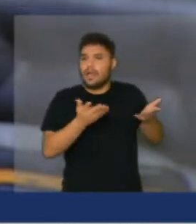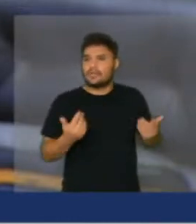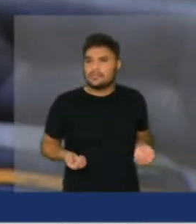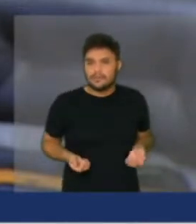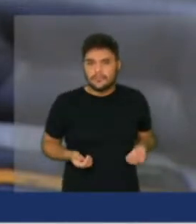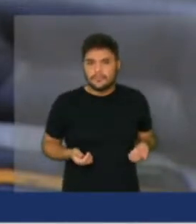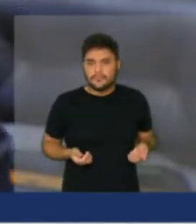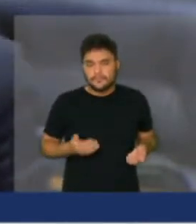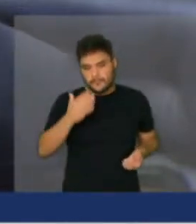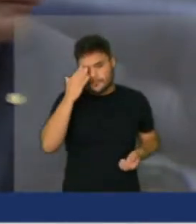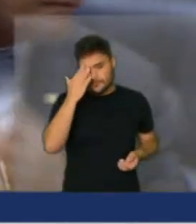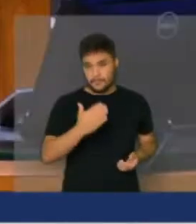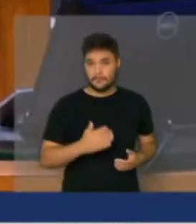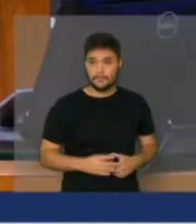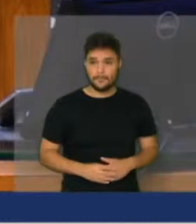MINISTRO DEIXA O MINISTRO EM PAZ, OBRIGADO SENHOR